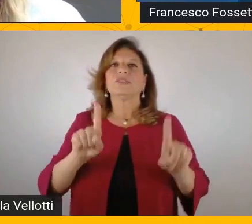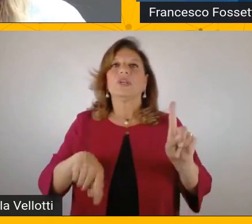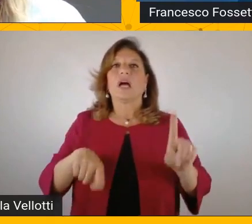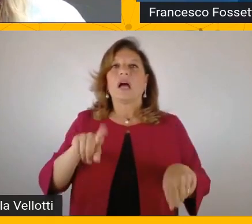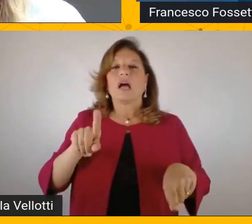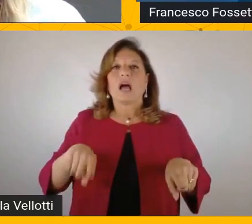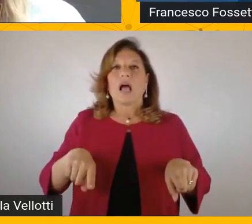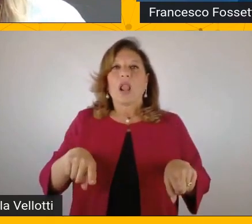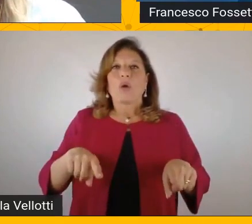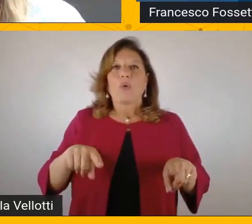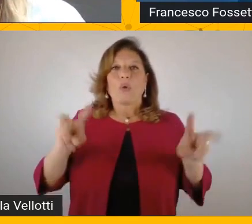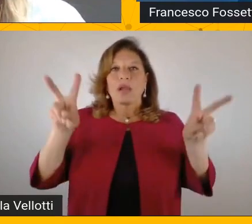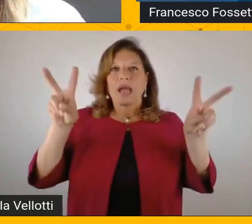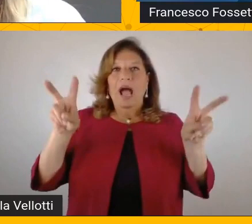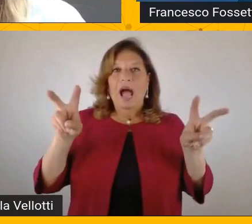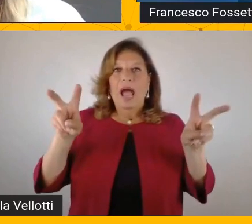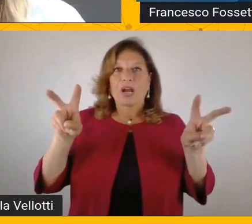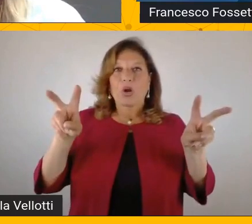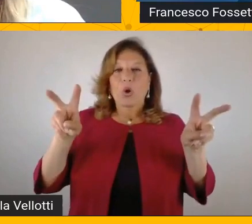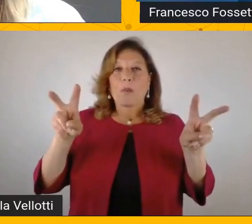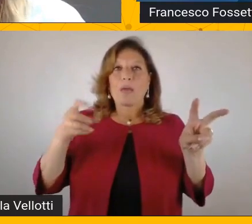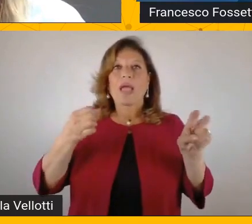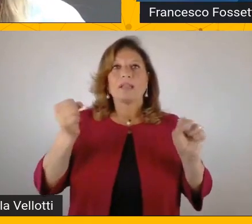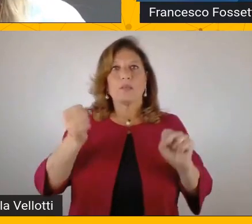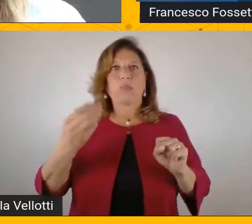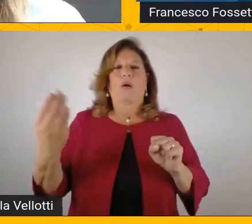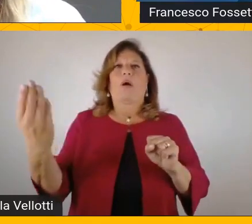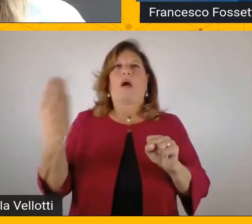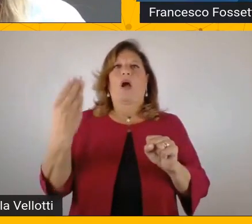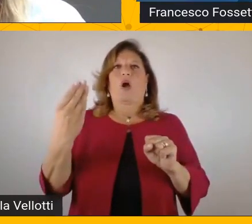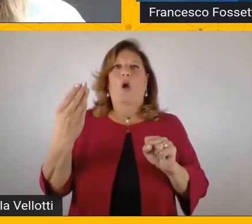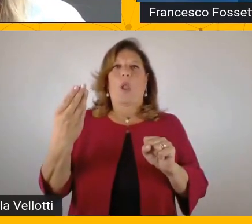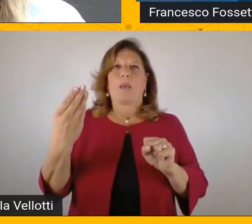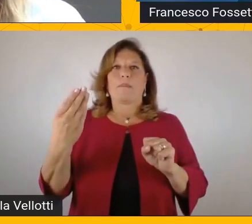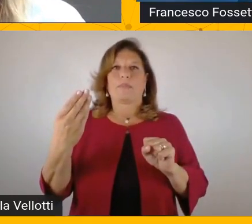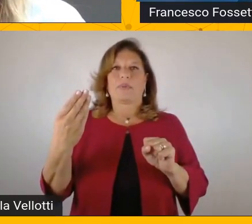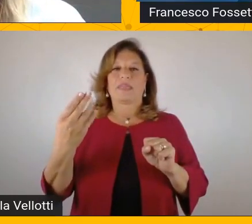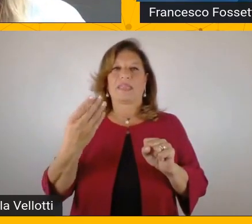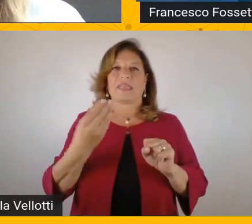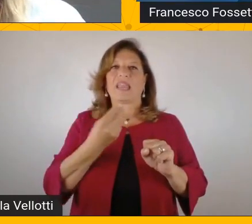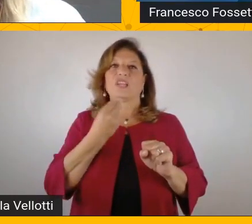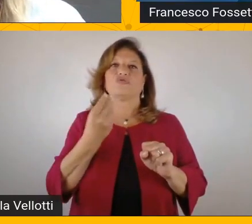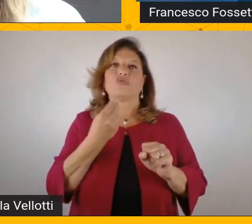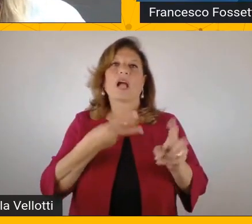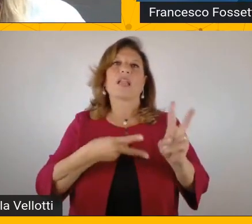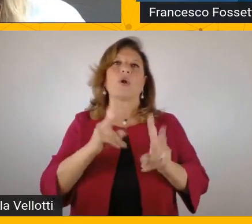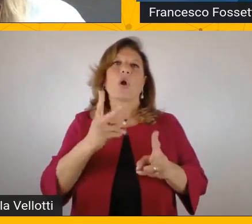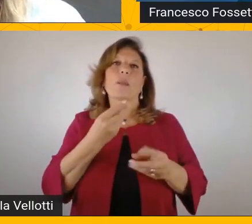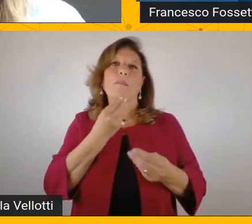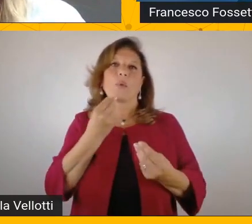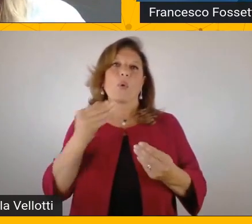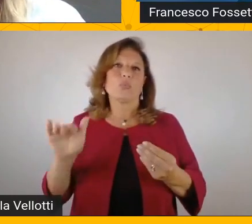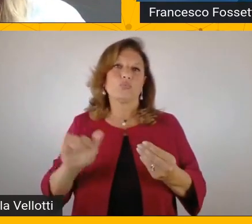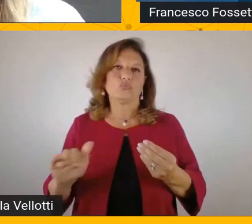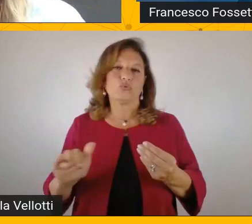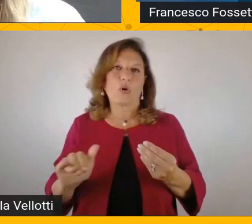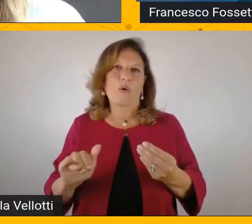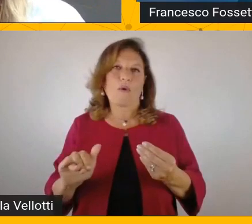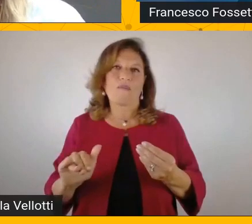che potrebbero essere eh potrebbero insomma colpire un po' eh le fasce di cioè i